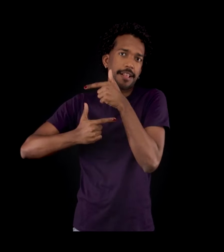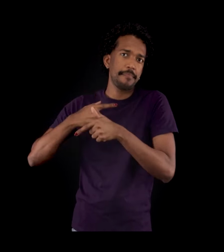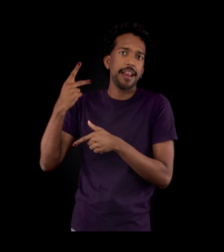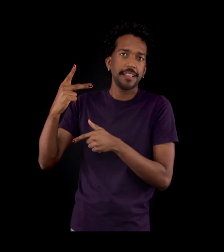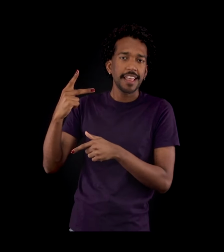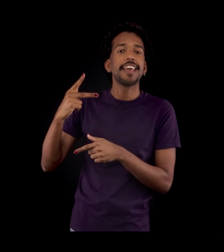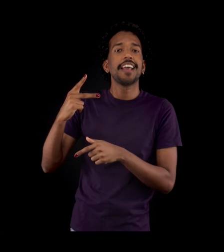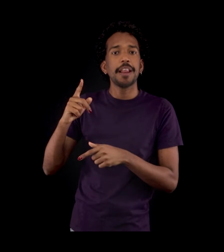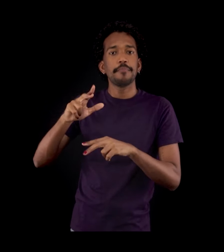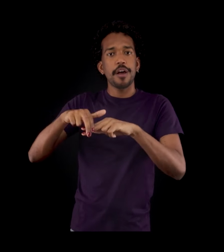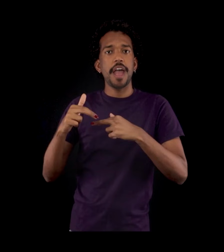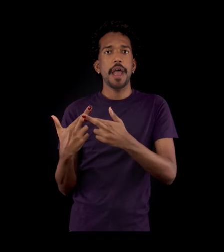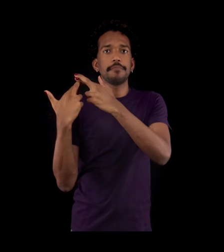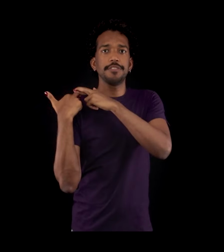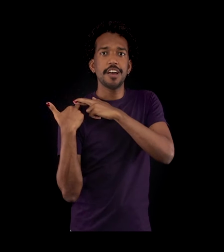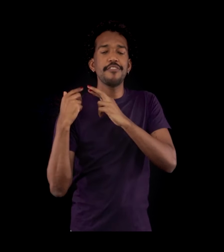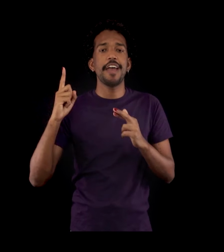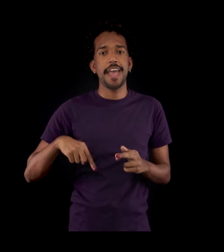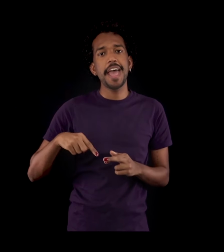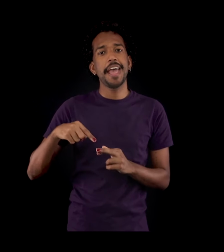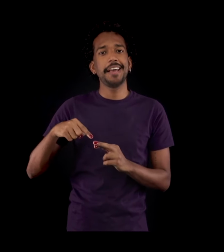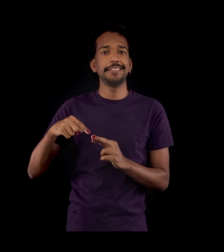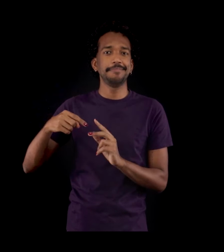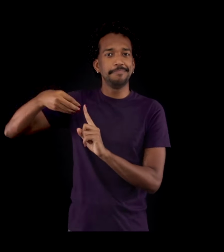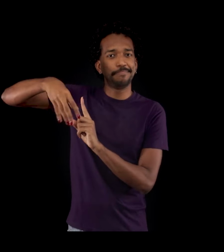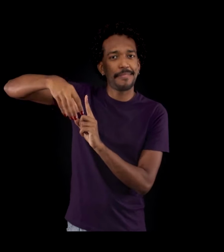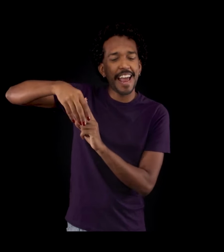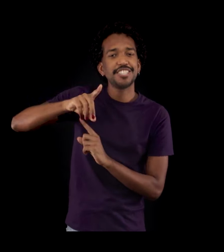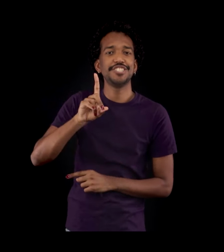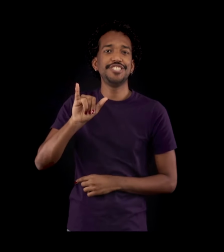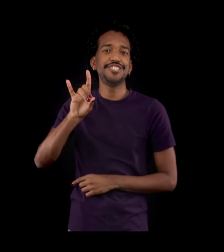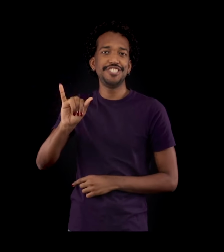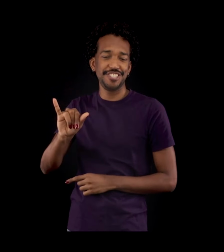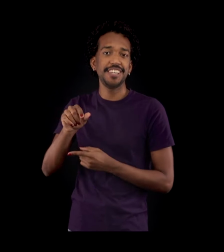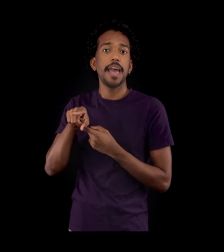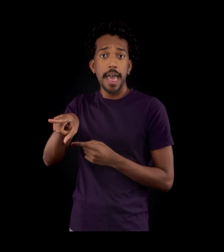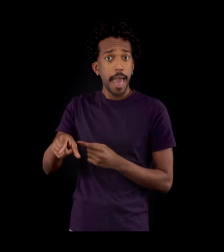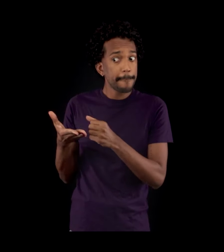e aí o responsável era Mestre Didi, uma base, uma referência muito forte,